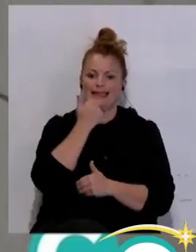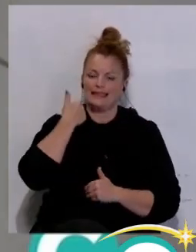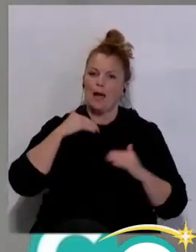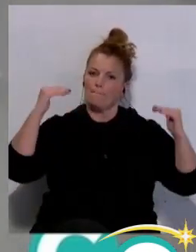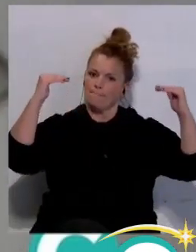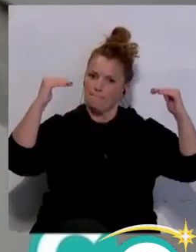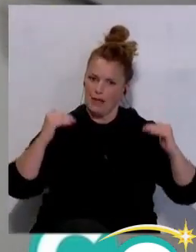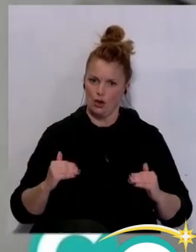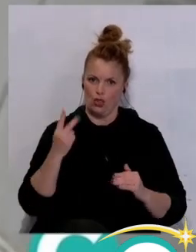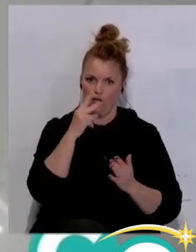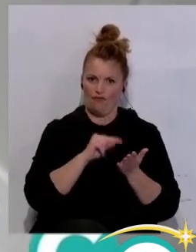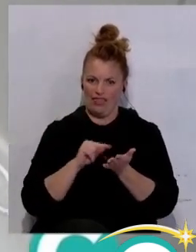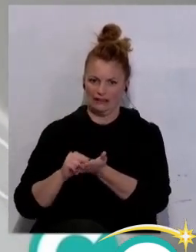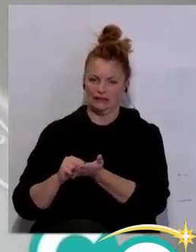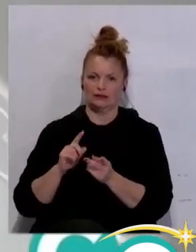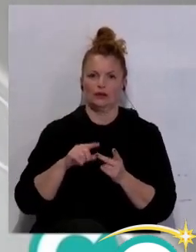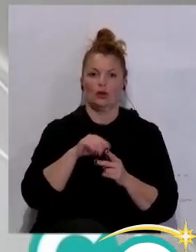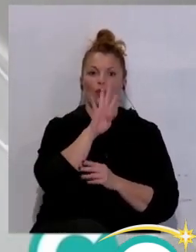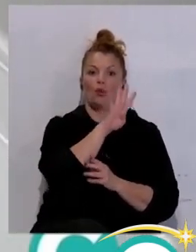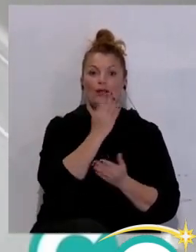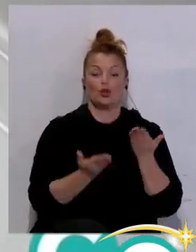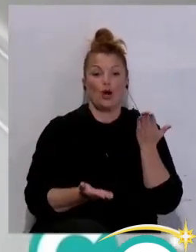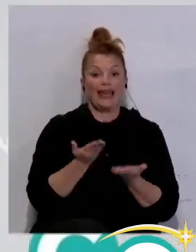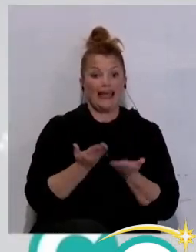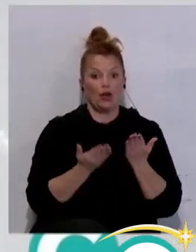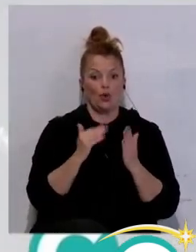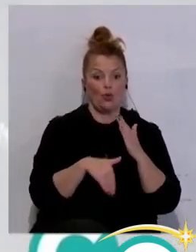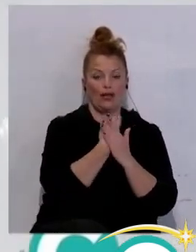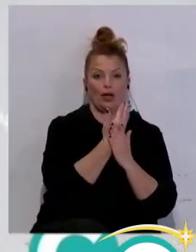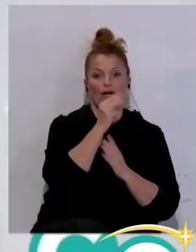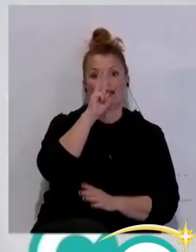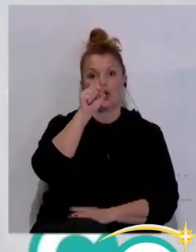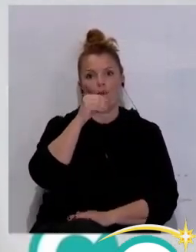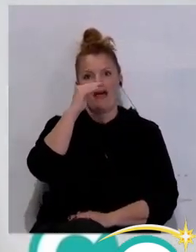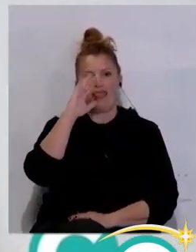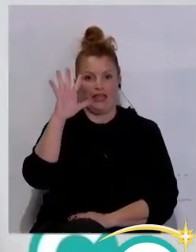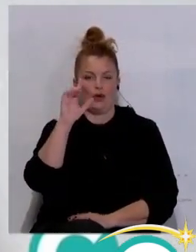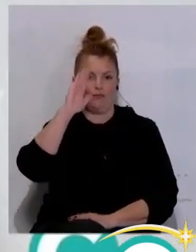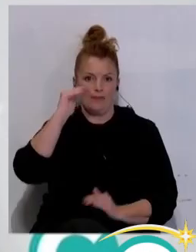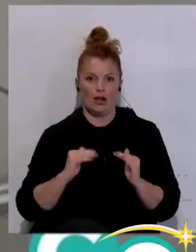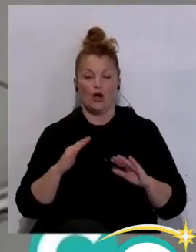dos ocasiones pasando de los 4 kg durante el día a los 3,5 mientras que de noche se ha reducido